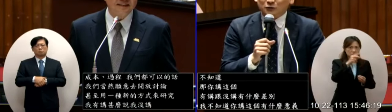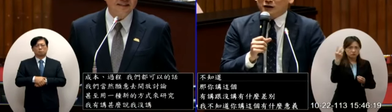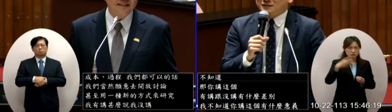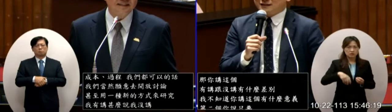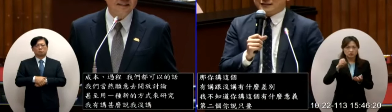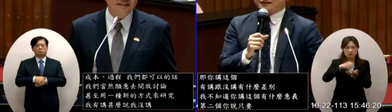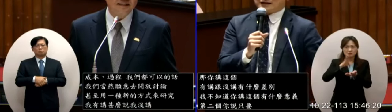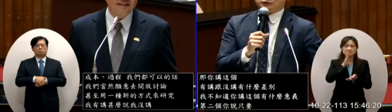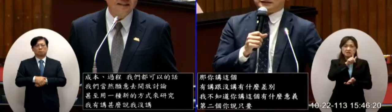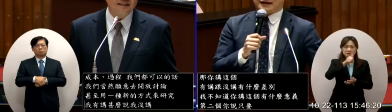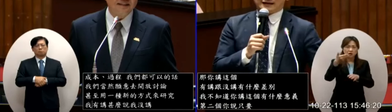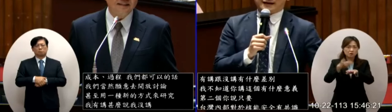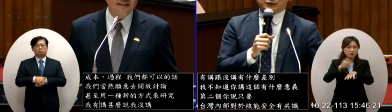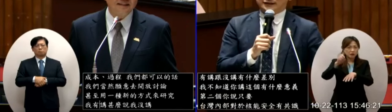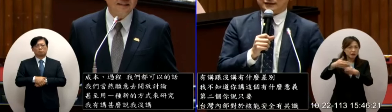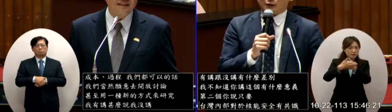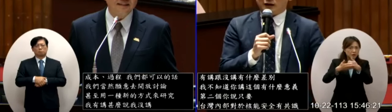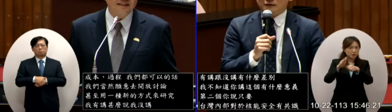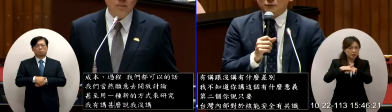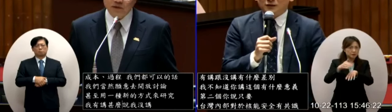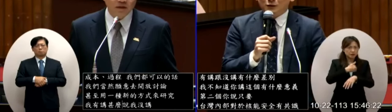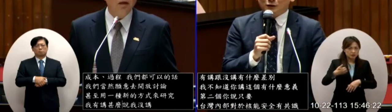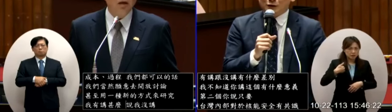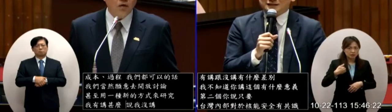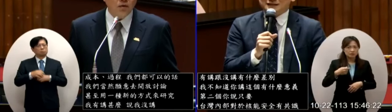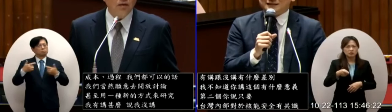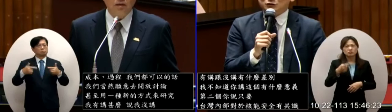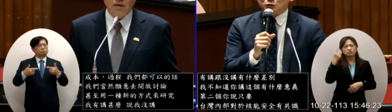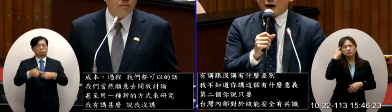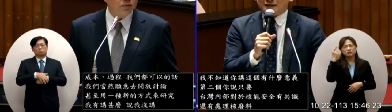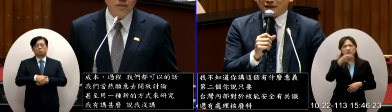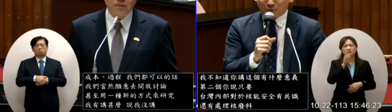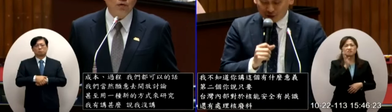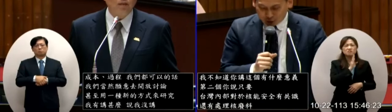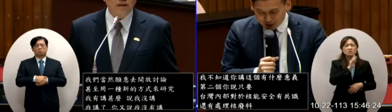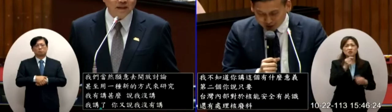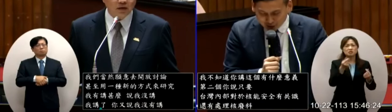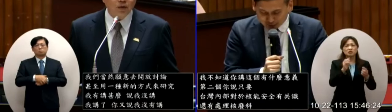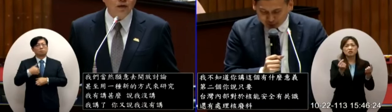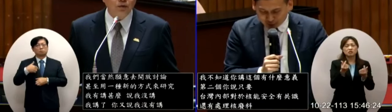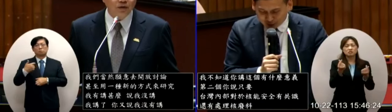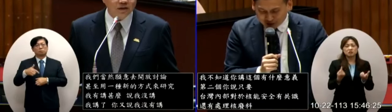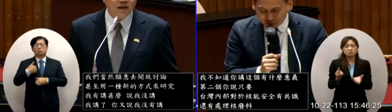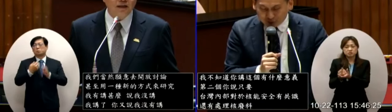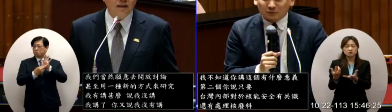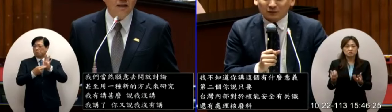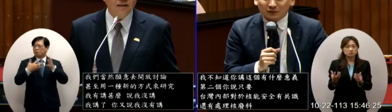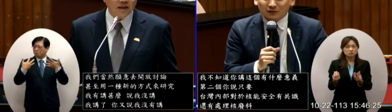感覺很像你在大樹底下跟人家聊天 你知道嗎 或者是你是局外人 我們講過很多次了